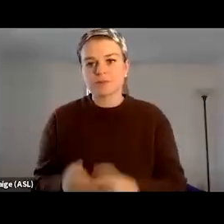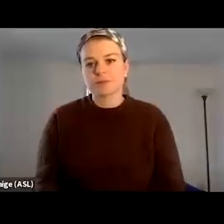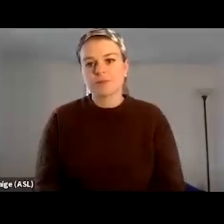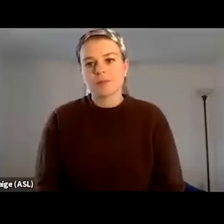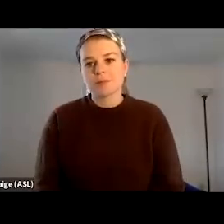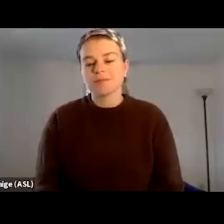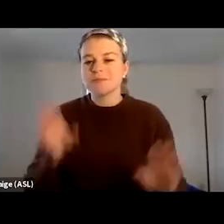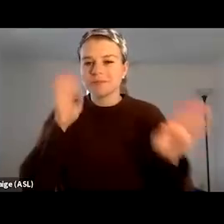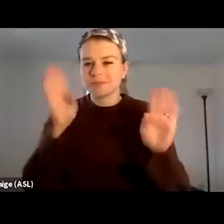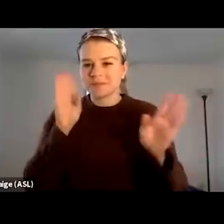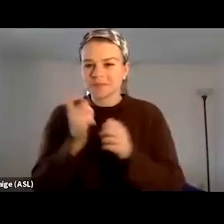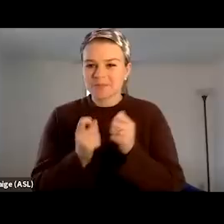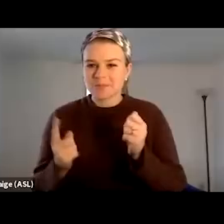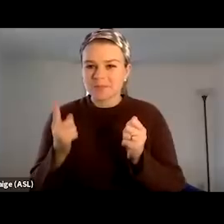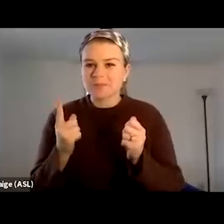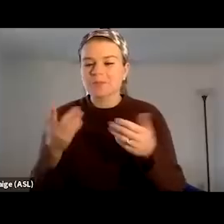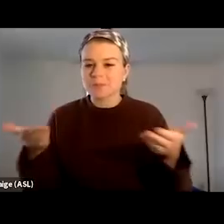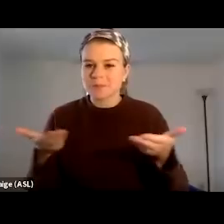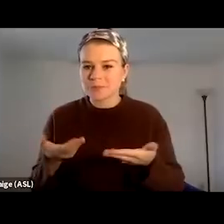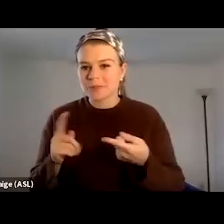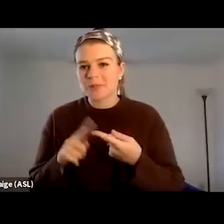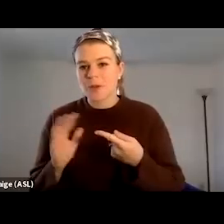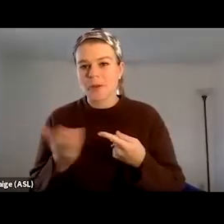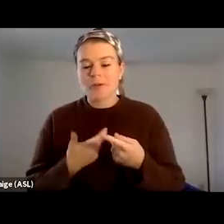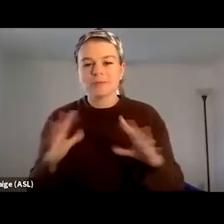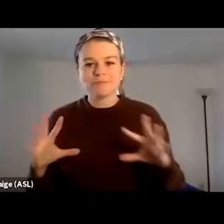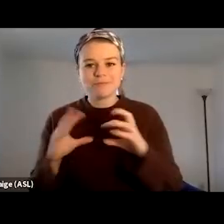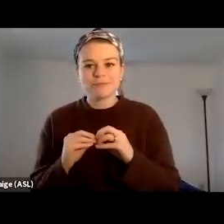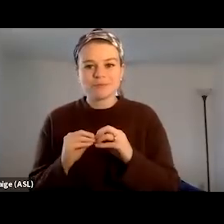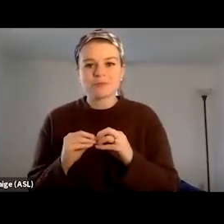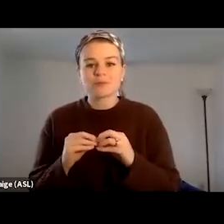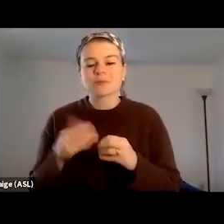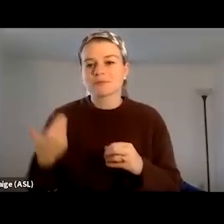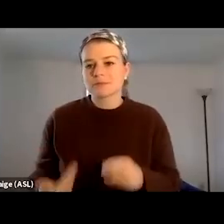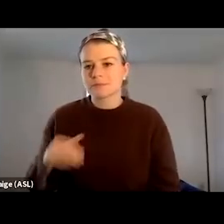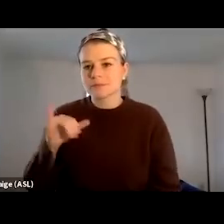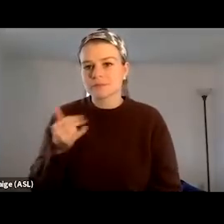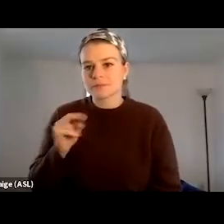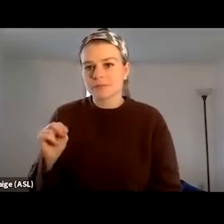Hola a todos y bienvenidos a nuestro webinario. Mi nombre es Jen Elder. Soy la directora